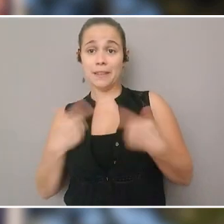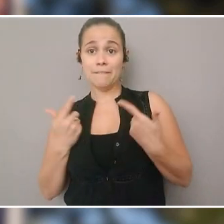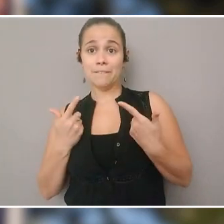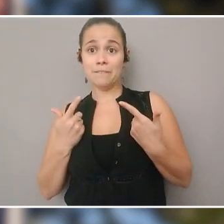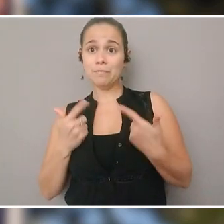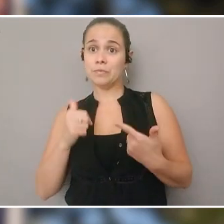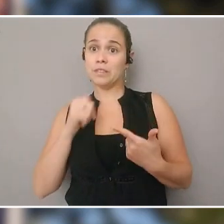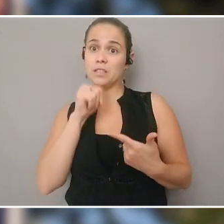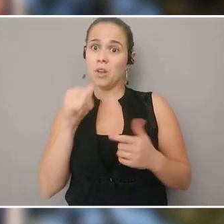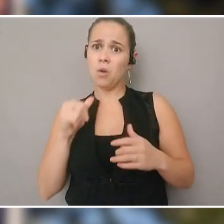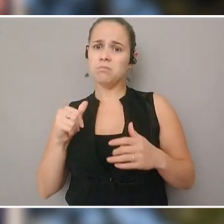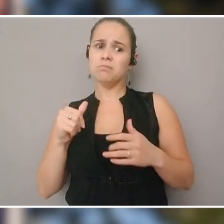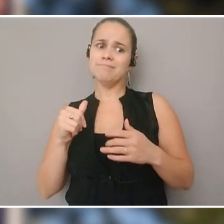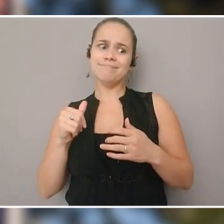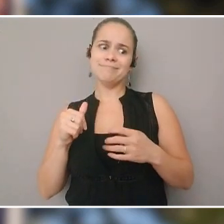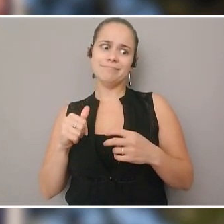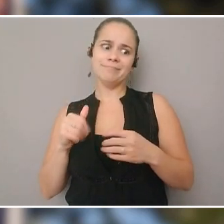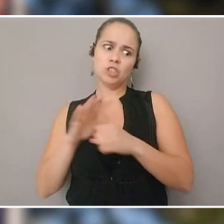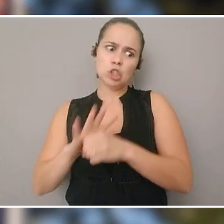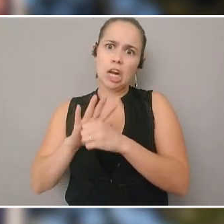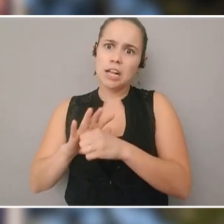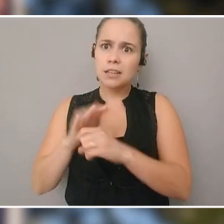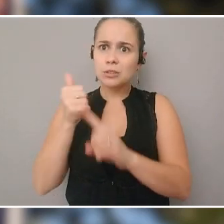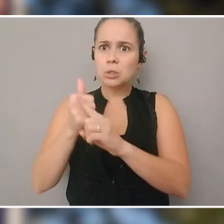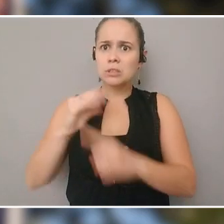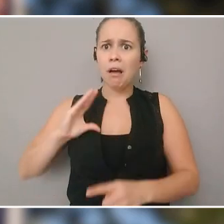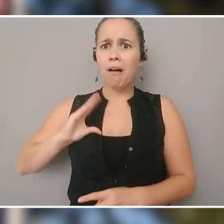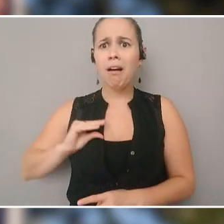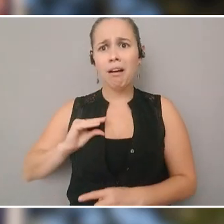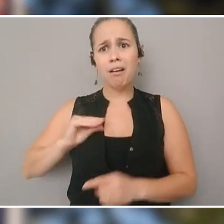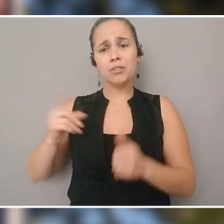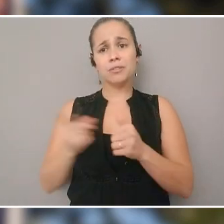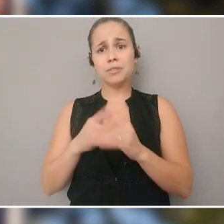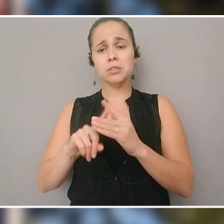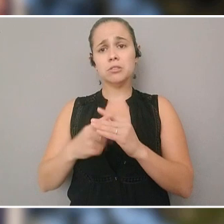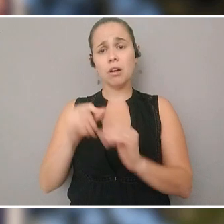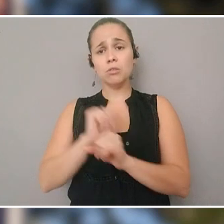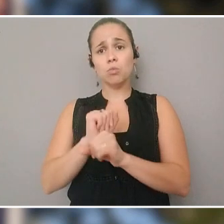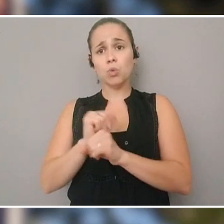duros con si mismo al entrar en la